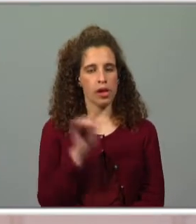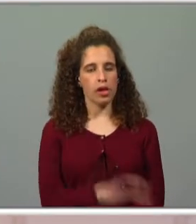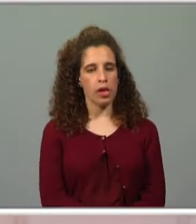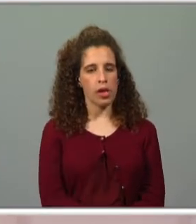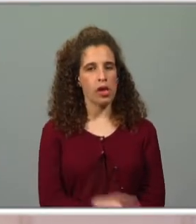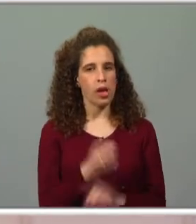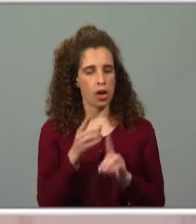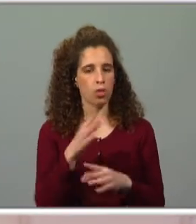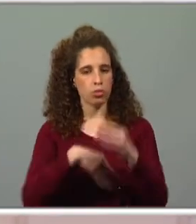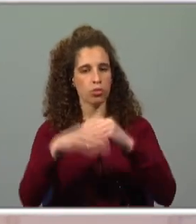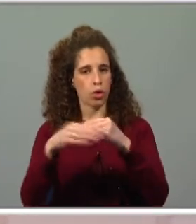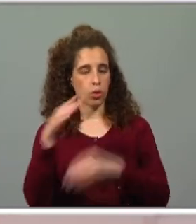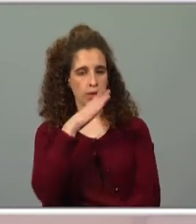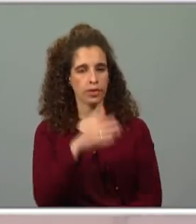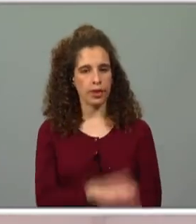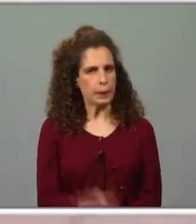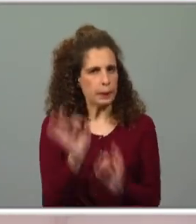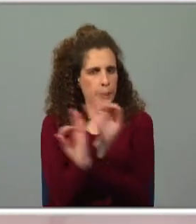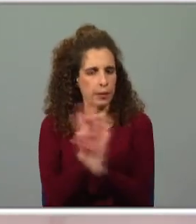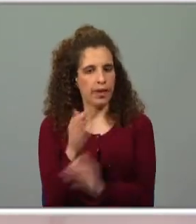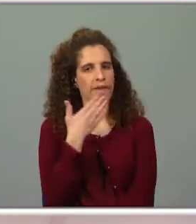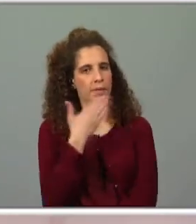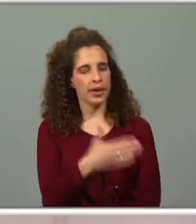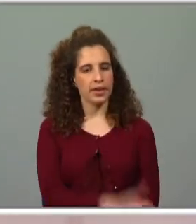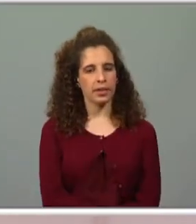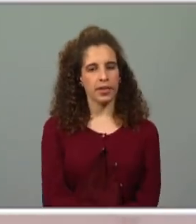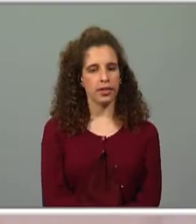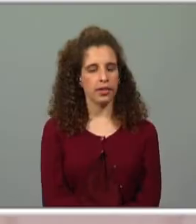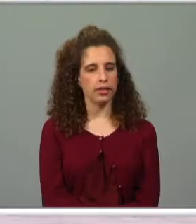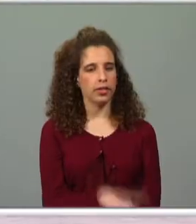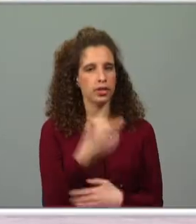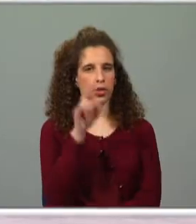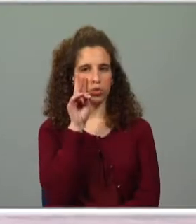começar a completar o que eu digo fabuloso Obrigada vamos então observar a 開始完成我所說的太棒了，謝謝，讓我們觀察一下